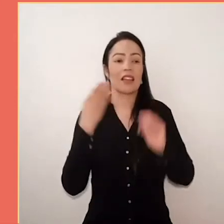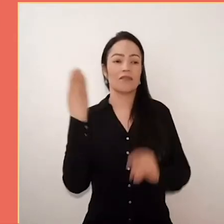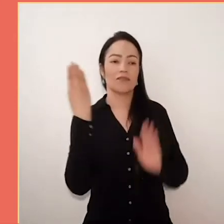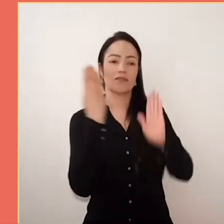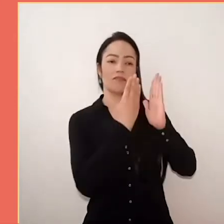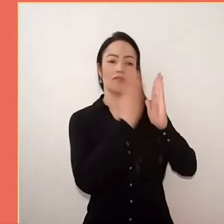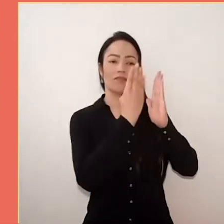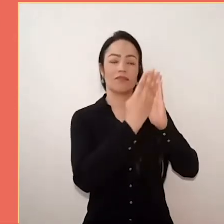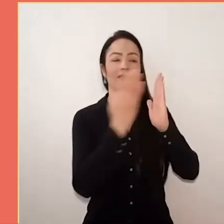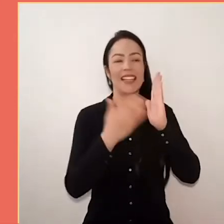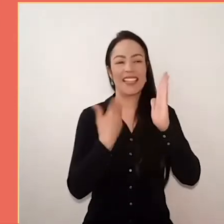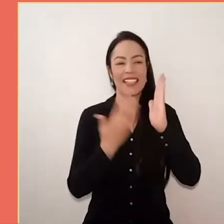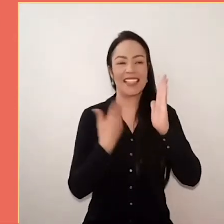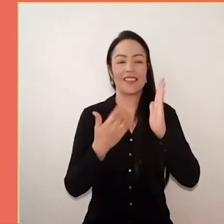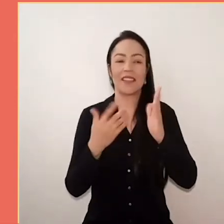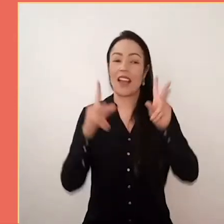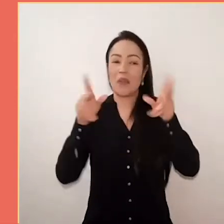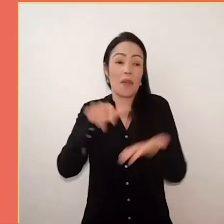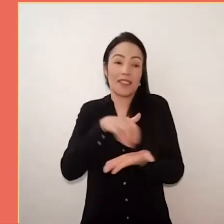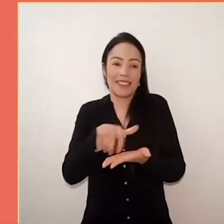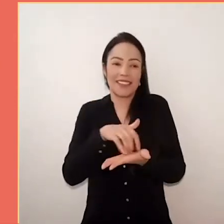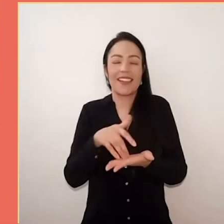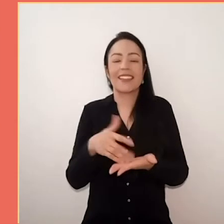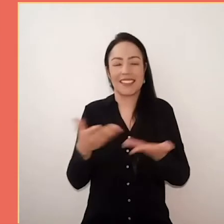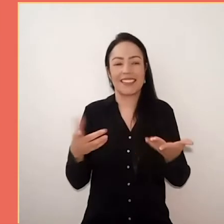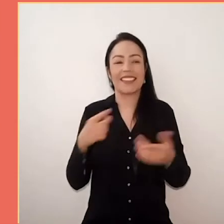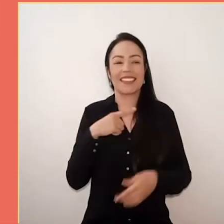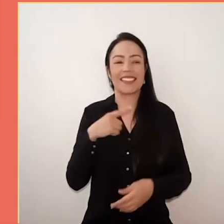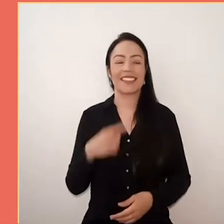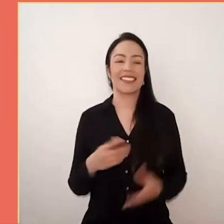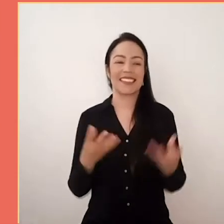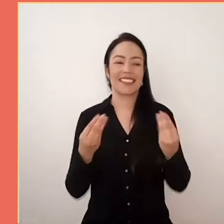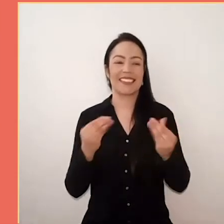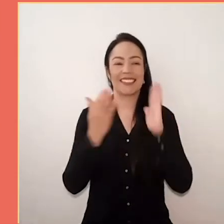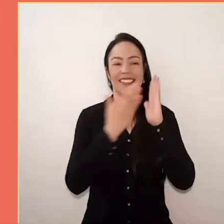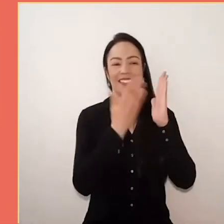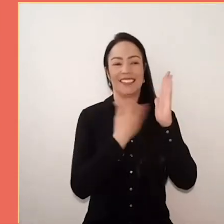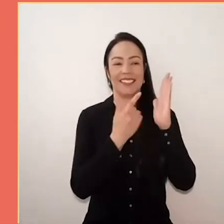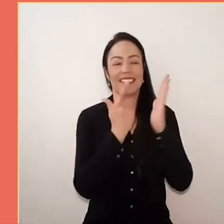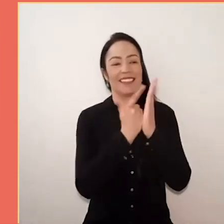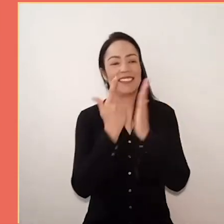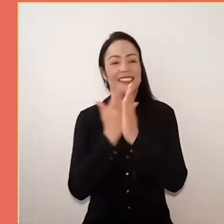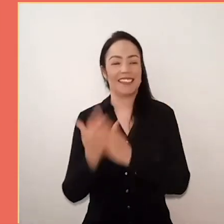em todos os escritórios do mundo, tem uma estante cheia de livros, mais cheia do que eu gostaria.